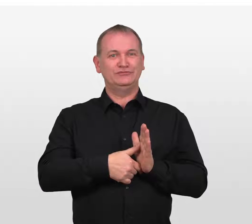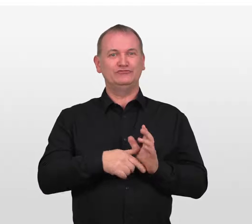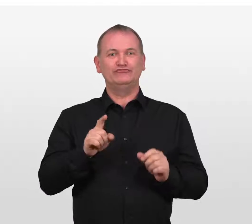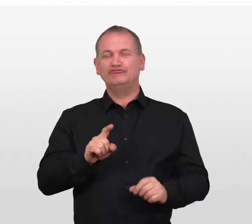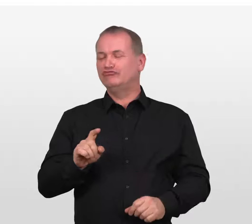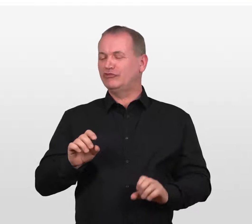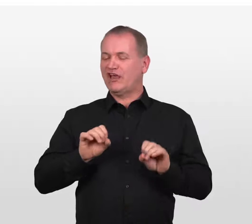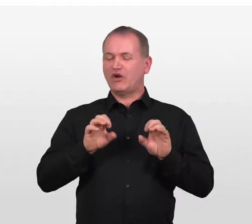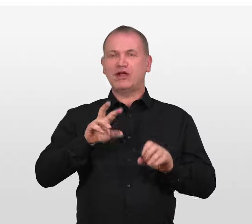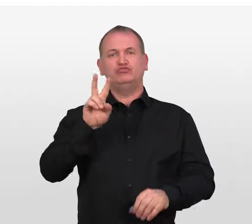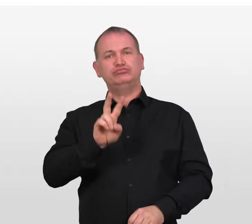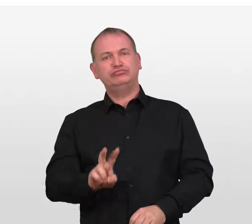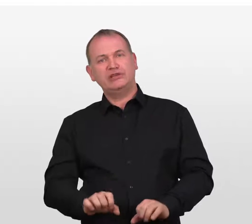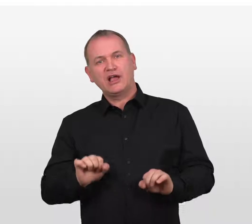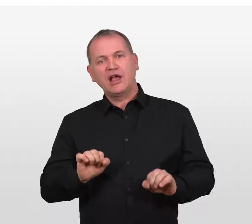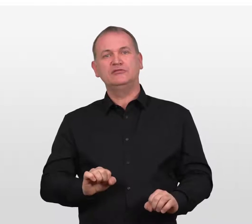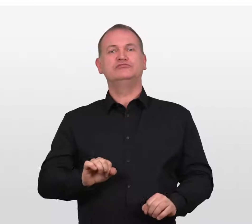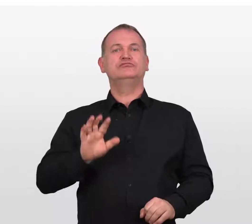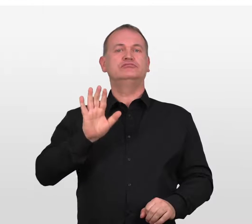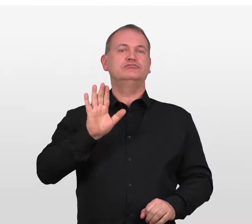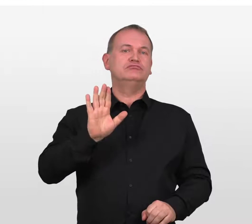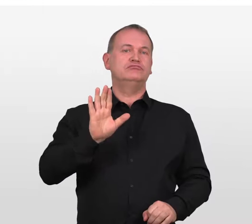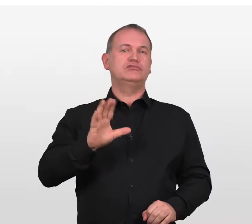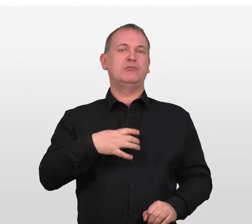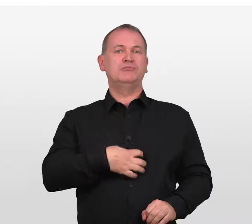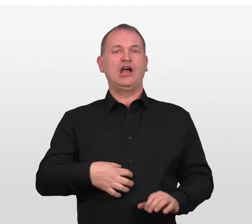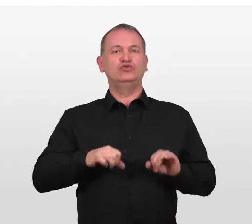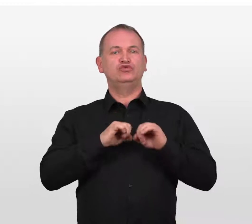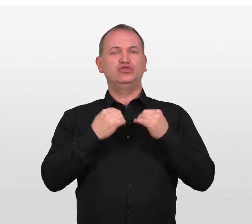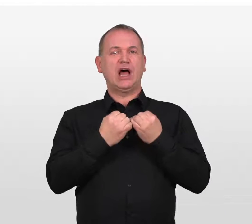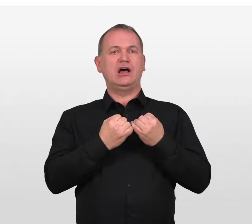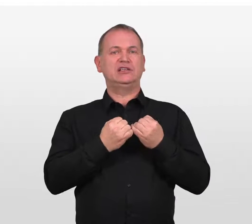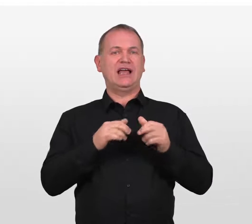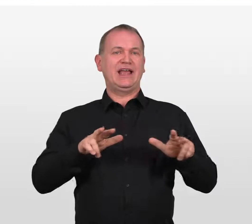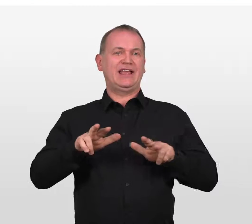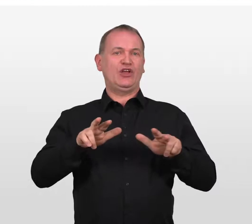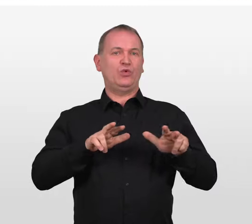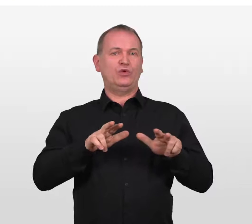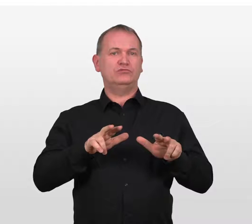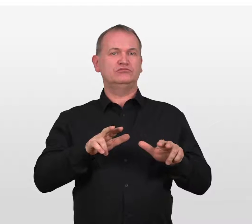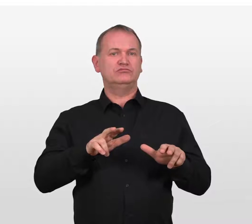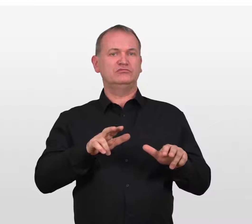was die Bayerische Staatsregierung vorsorglich tut,